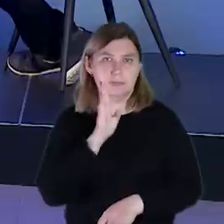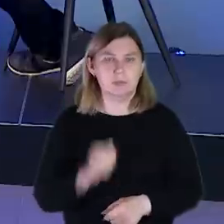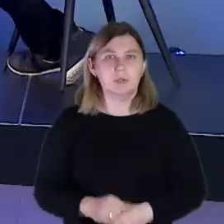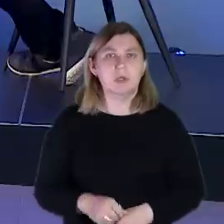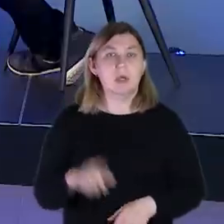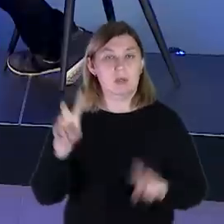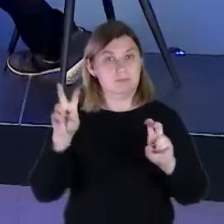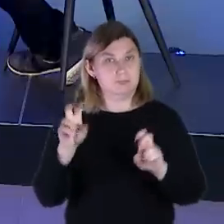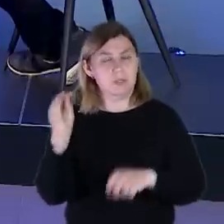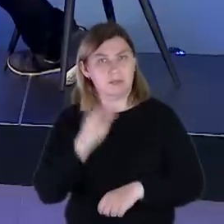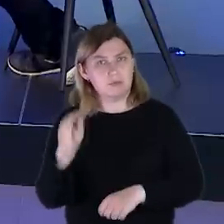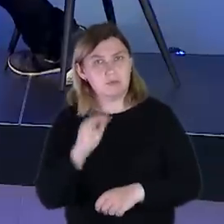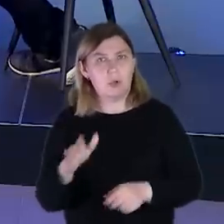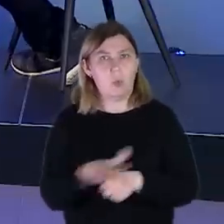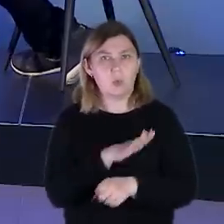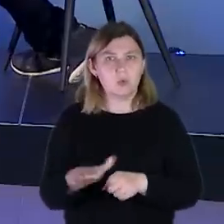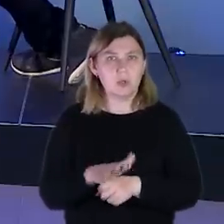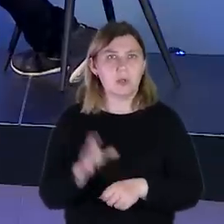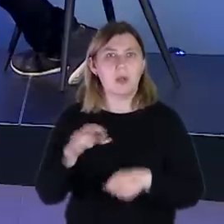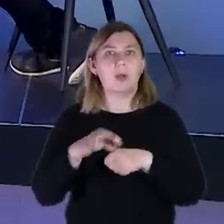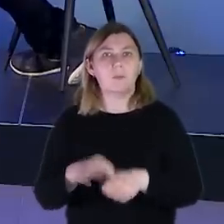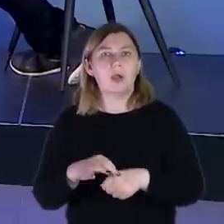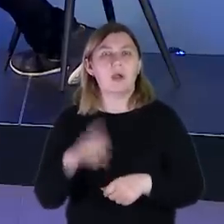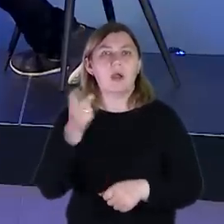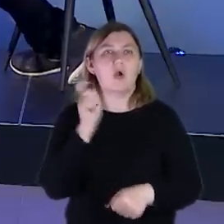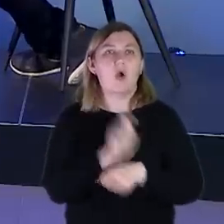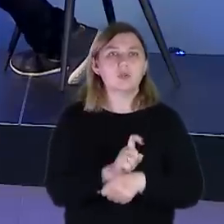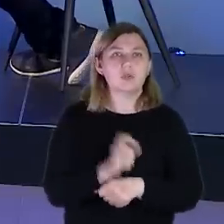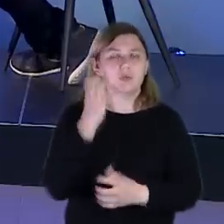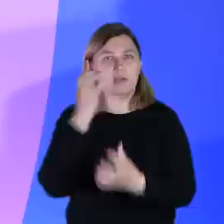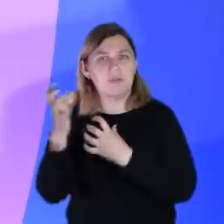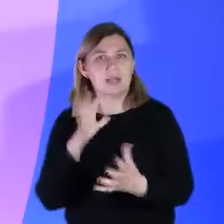Tytułem uzupełnienia jeszcze: wprowadza się takie pojęcia jak kontrwywiad zaczepny i kontrwywiad